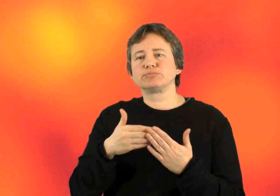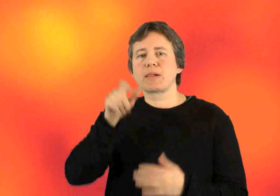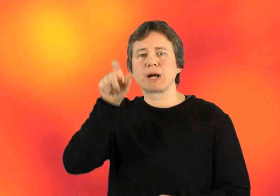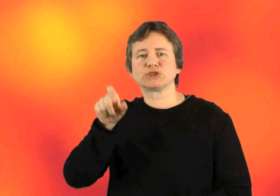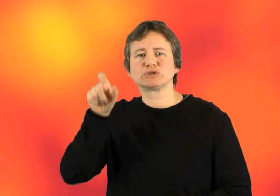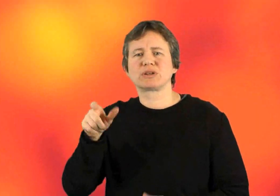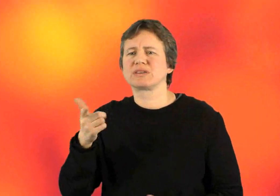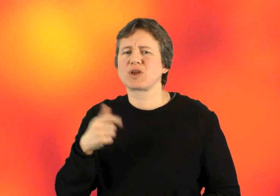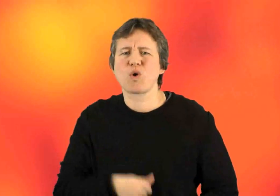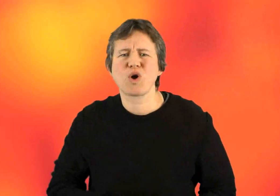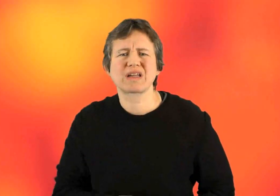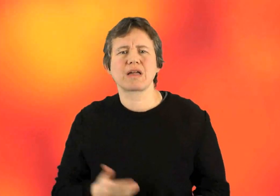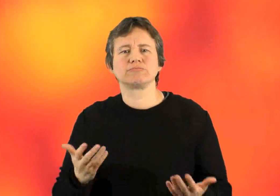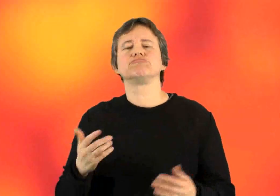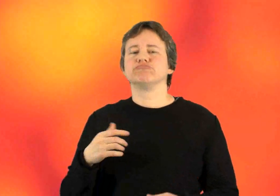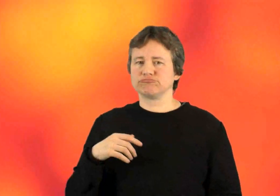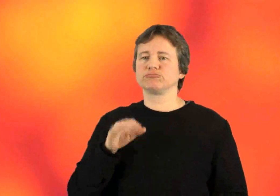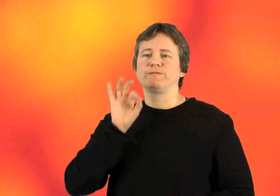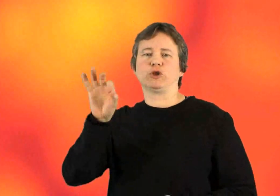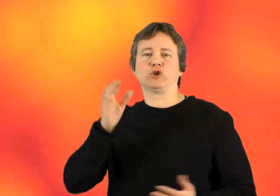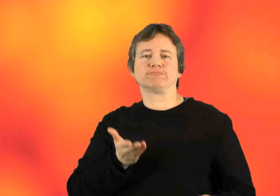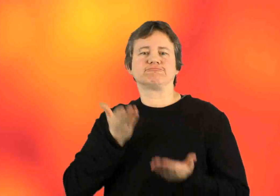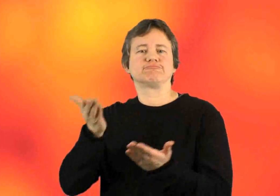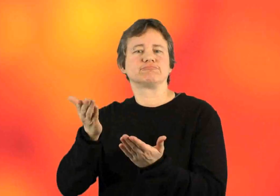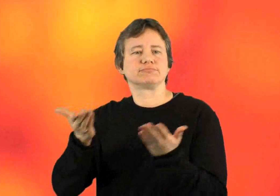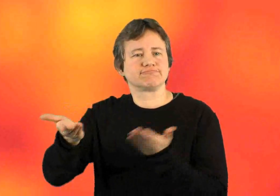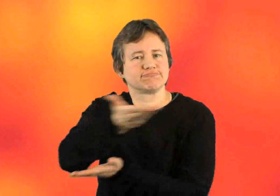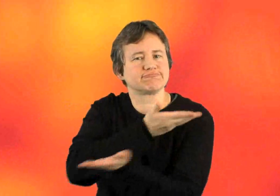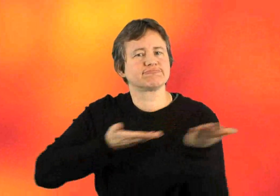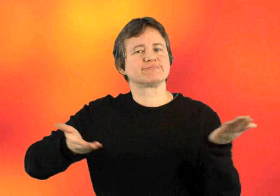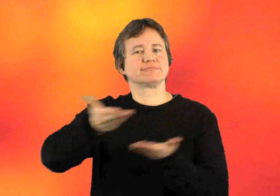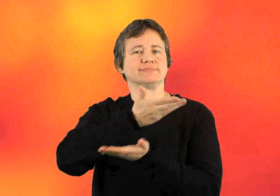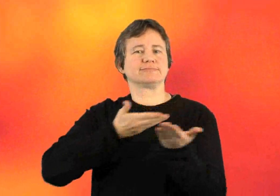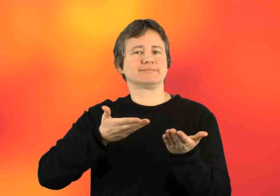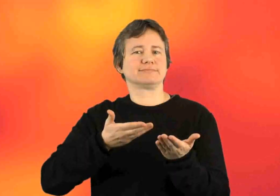Denken wir z.B. auch an hungernde Menschen Geben an sie weiter, tauschen